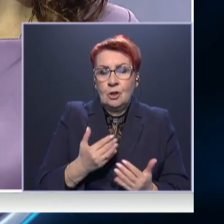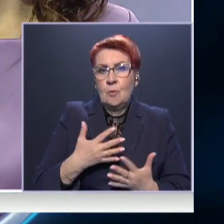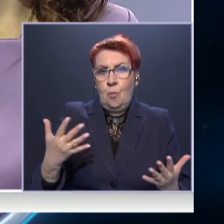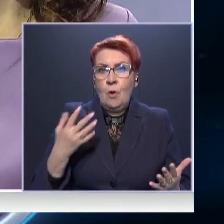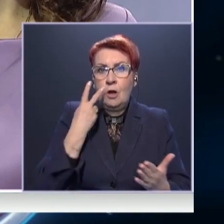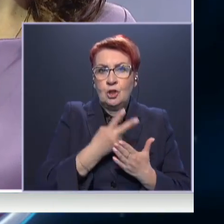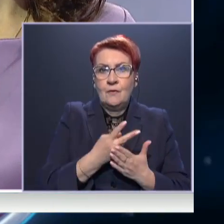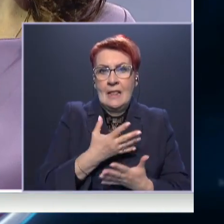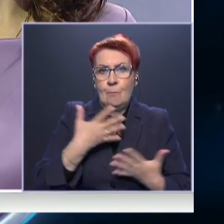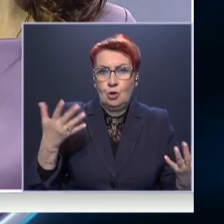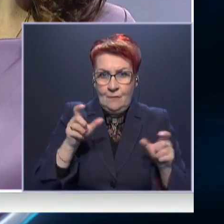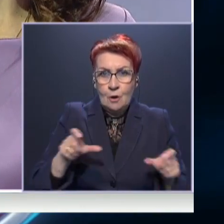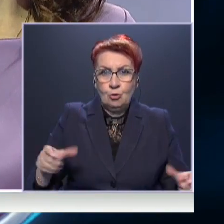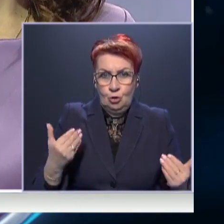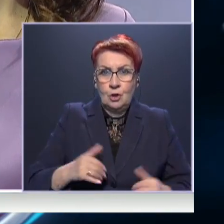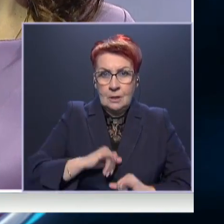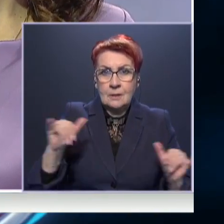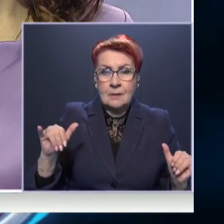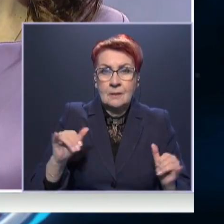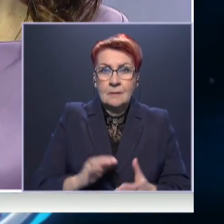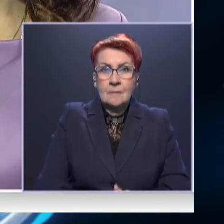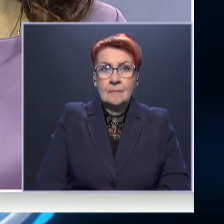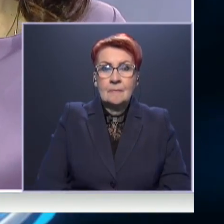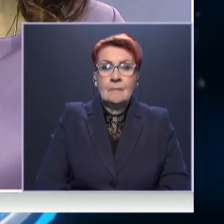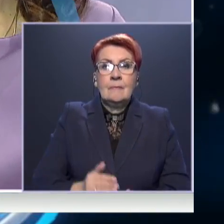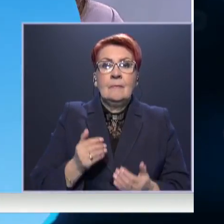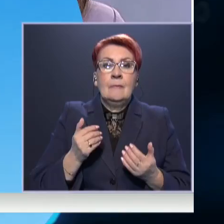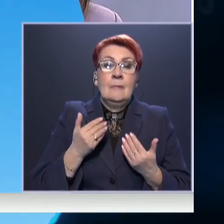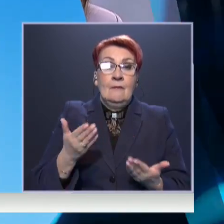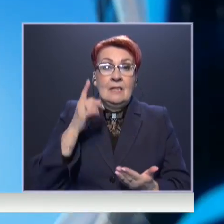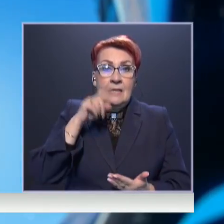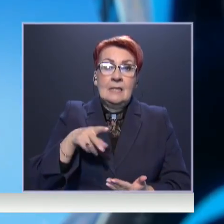числа людей Вы знаете я хотел бы вернуться к тому